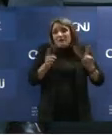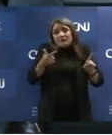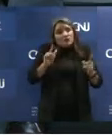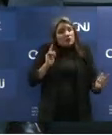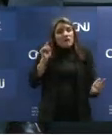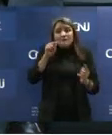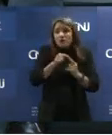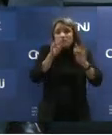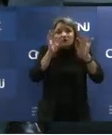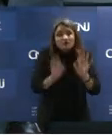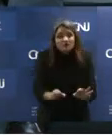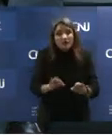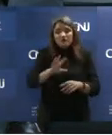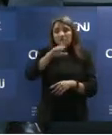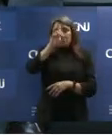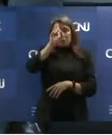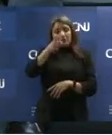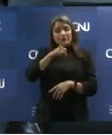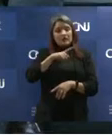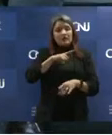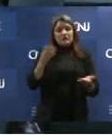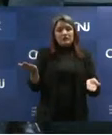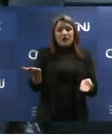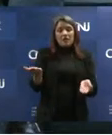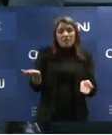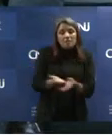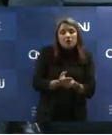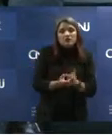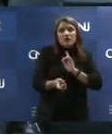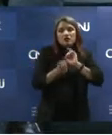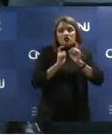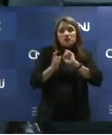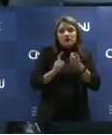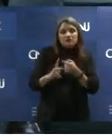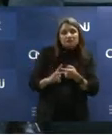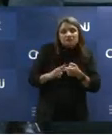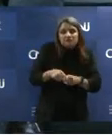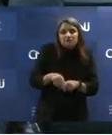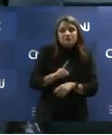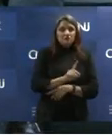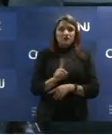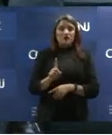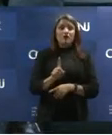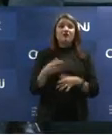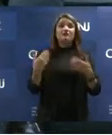de qualquer procedimento disciplinar. Inclusive, esse é o primeiro procedimento disciplinar.